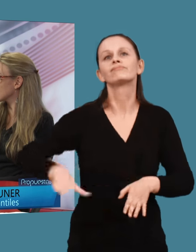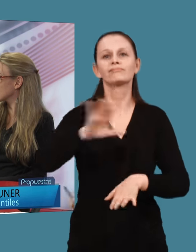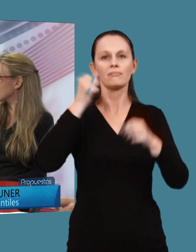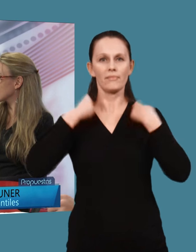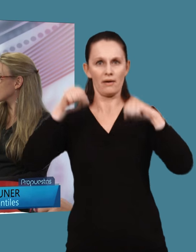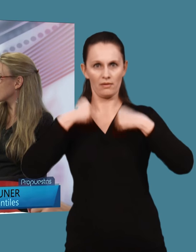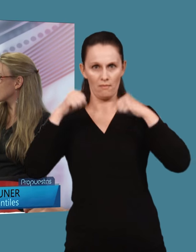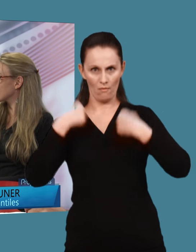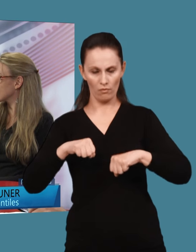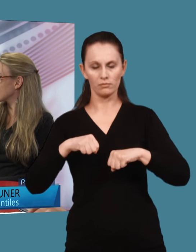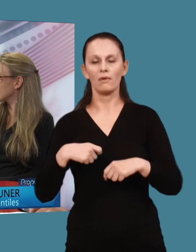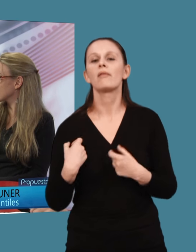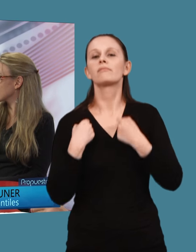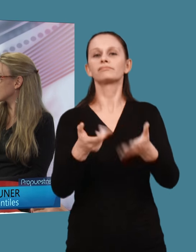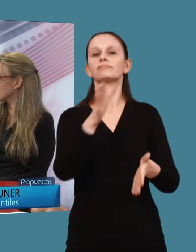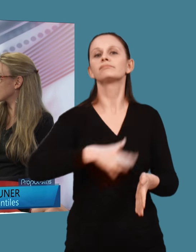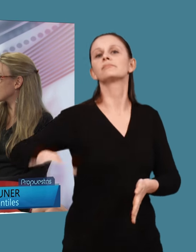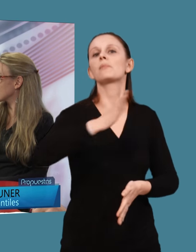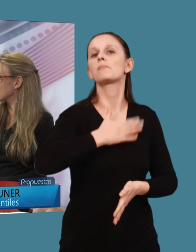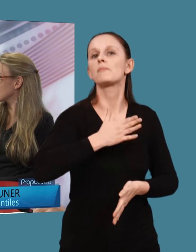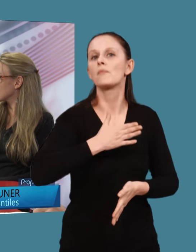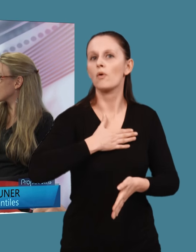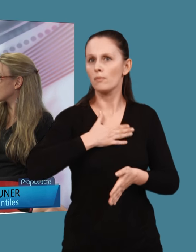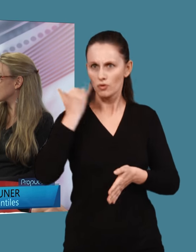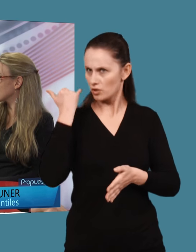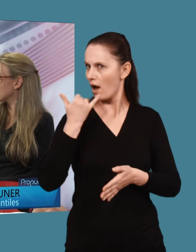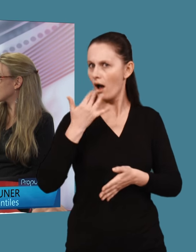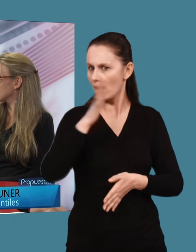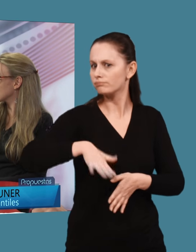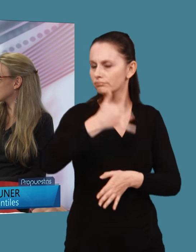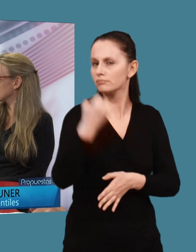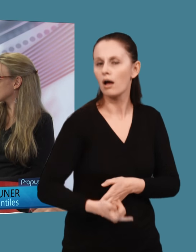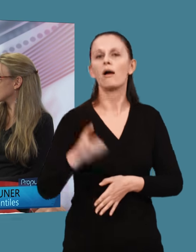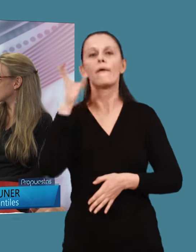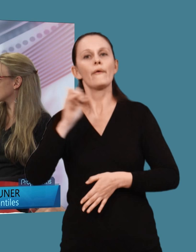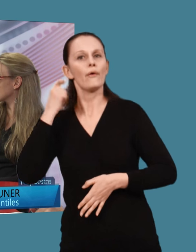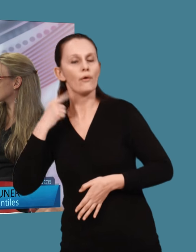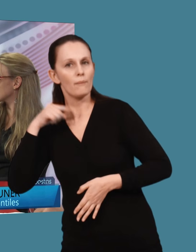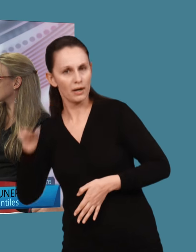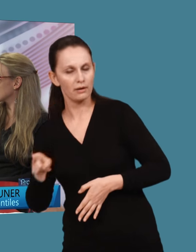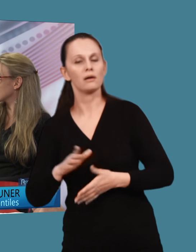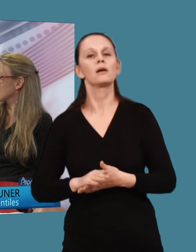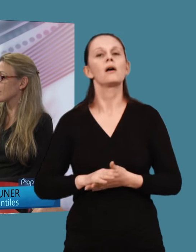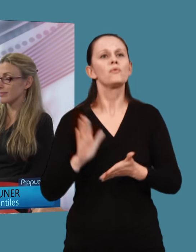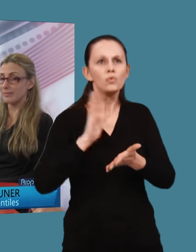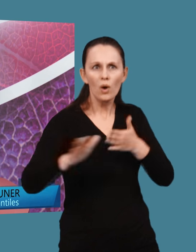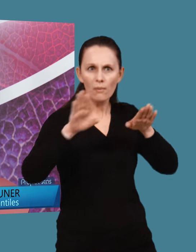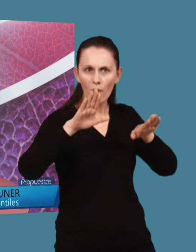Donde tenemos espacios propios, generados en Concordia, en Paraná. Es decir, hay nuevos gimnasios.